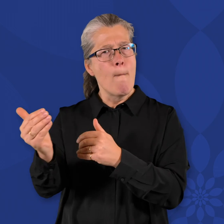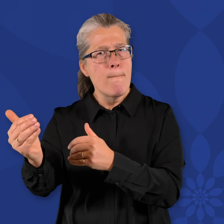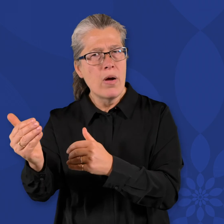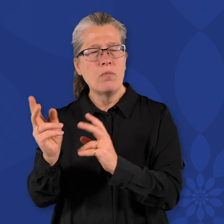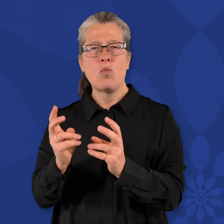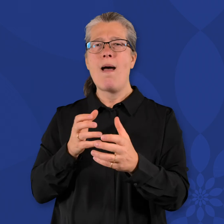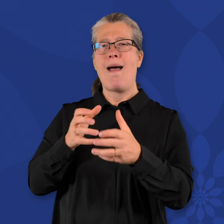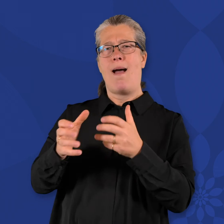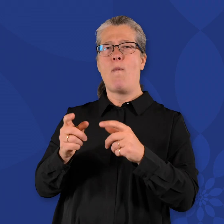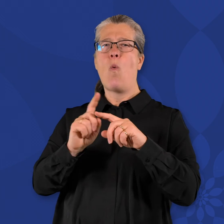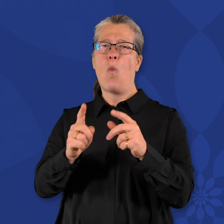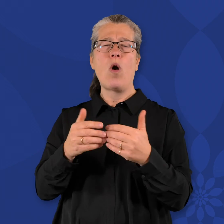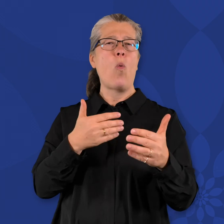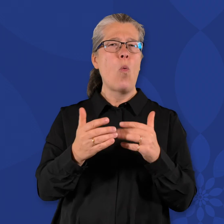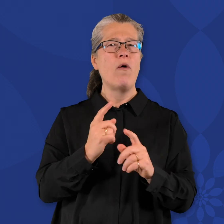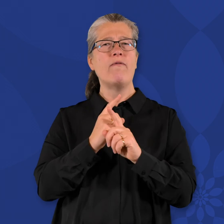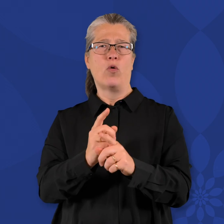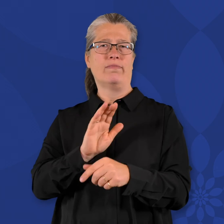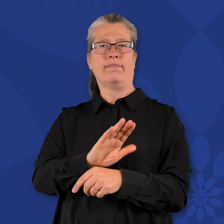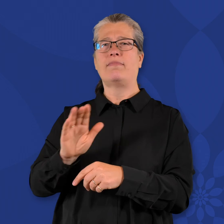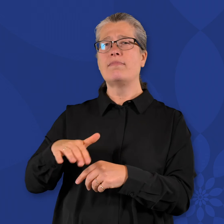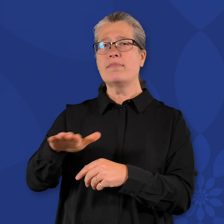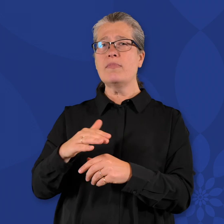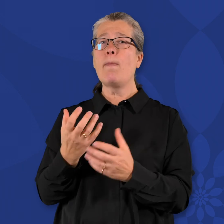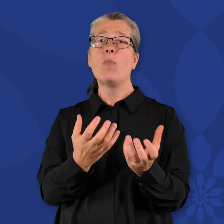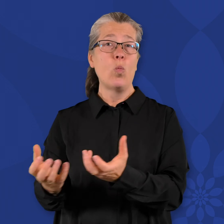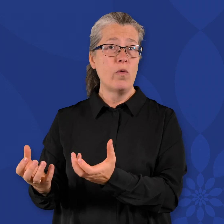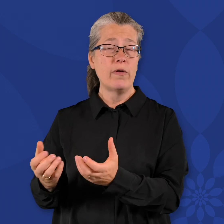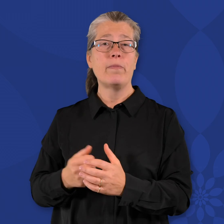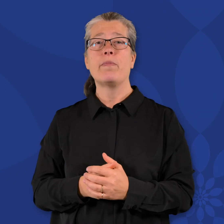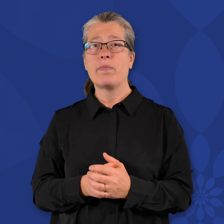kan anpassas till regionerna och deras särdrag.